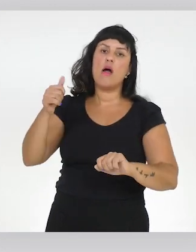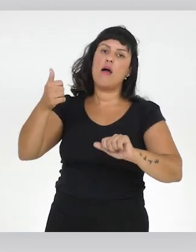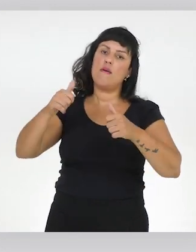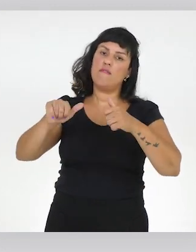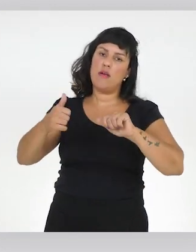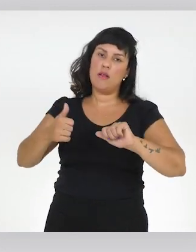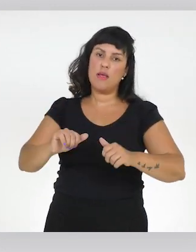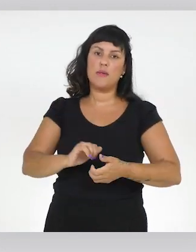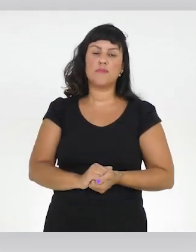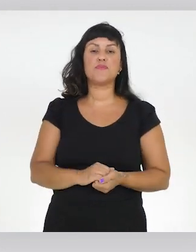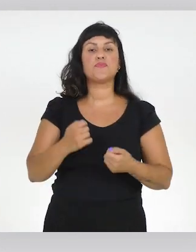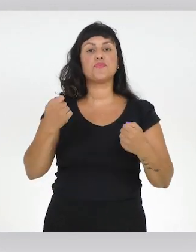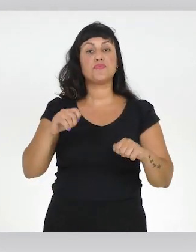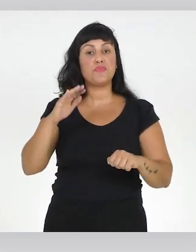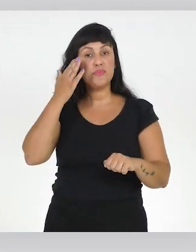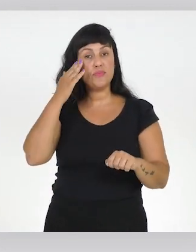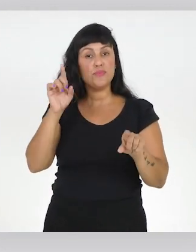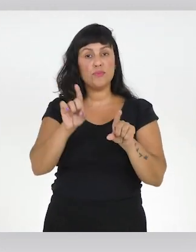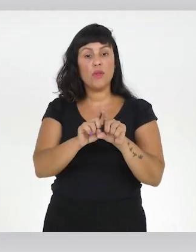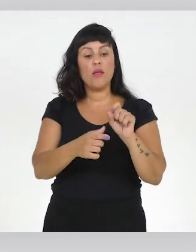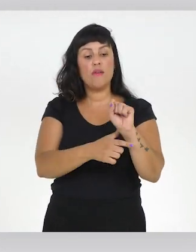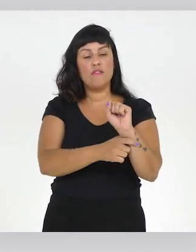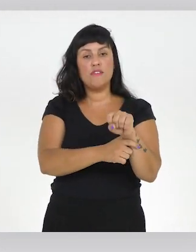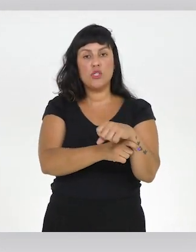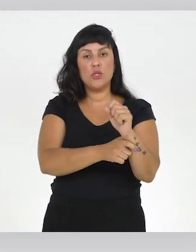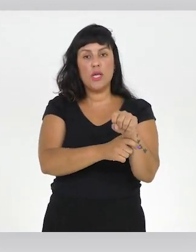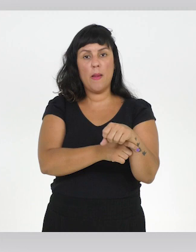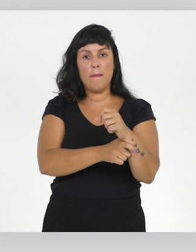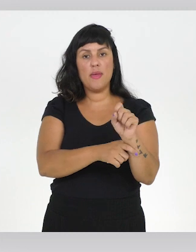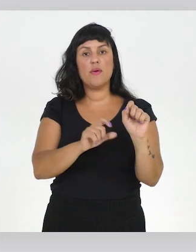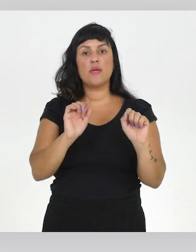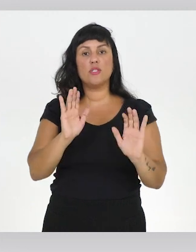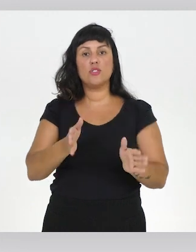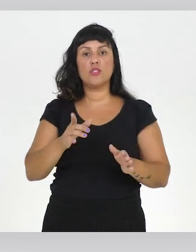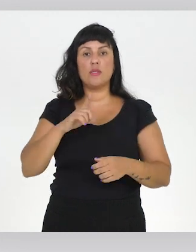nós já temos descrito na literatura científica para que serve